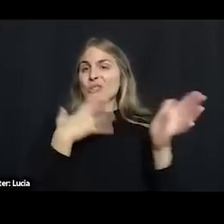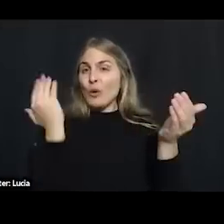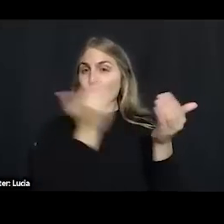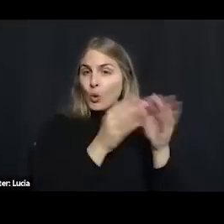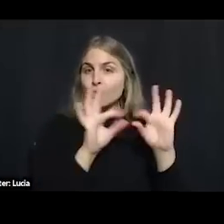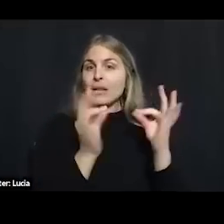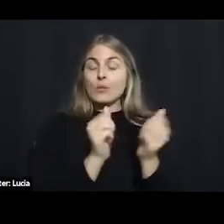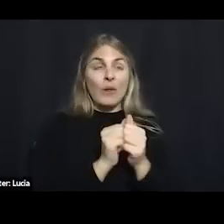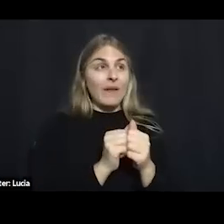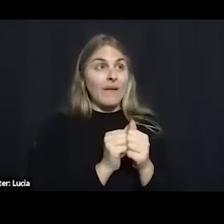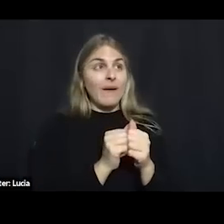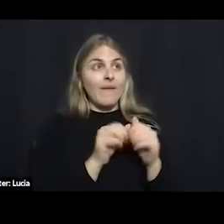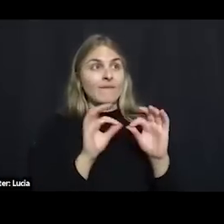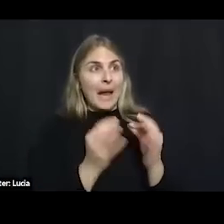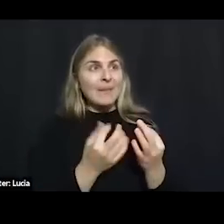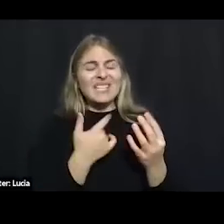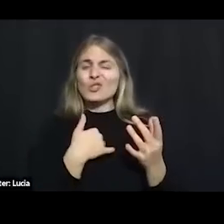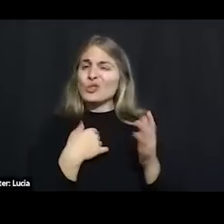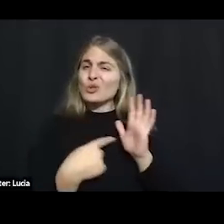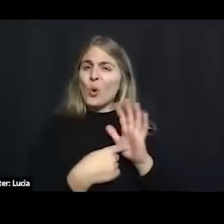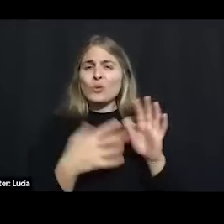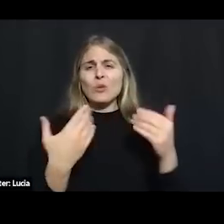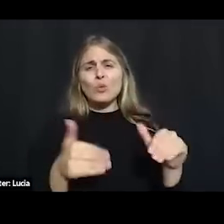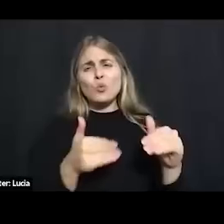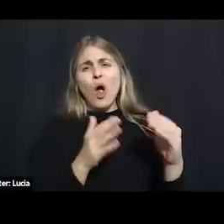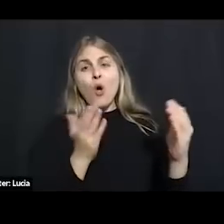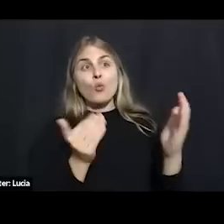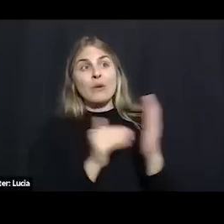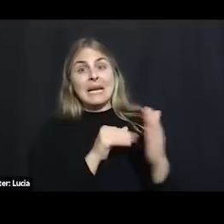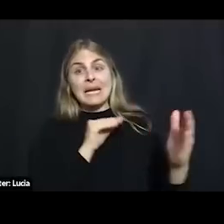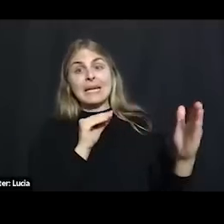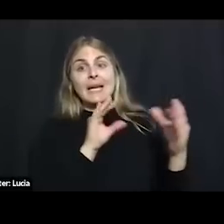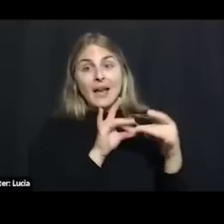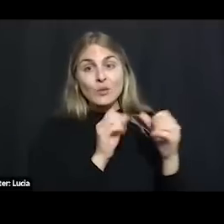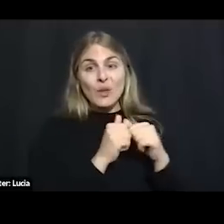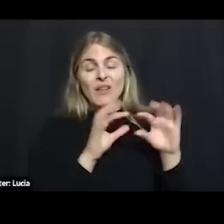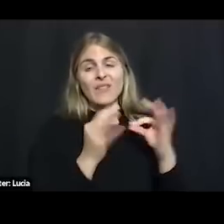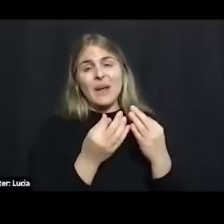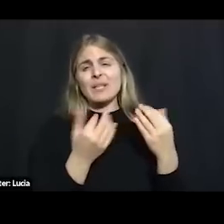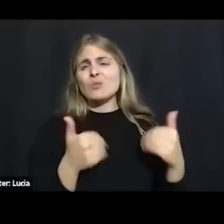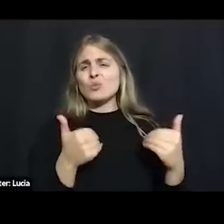destacaron los desafíos de la reconexión, y sugirieron que las dinámicas familiares pueden ser complejas y el apoyo es crucial